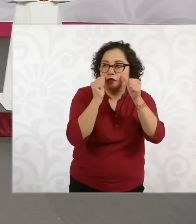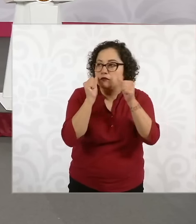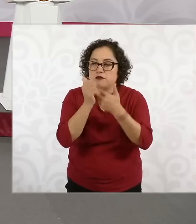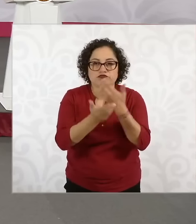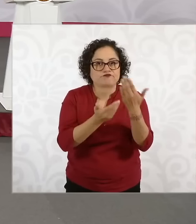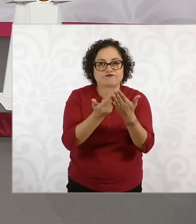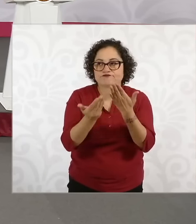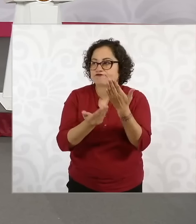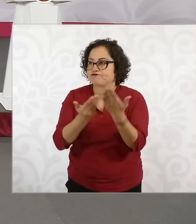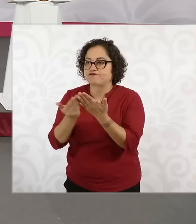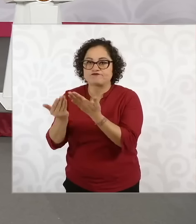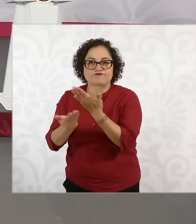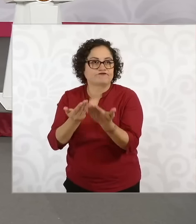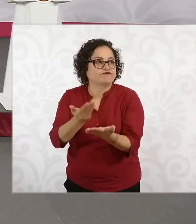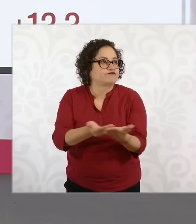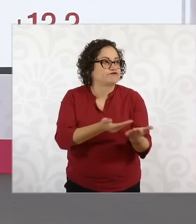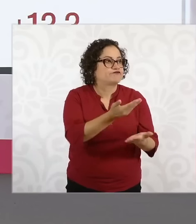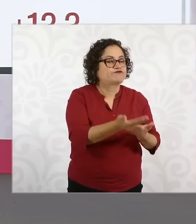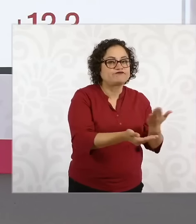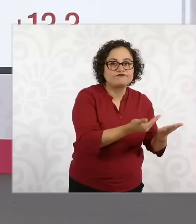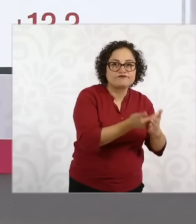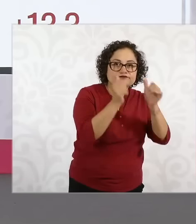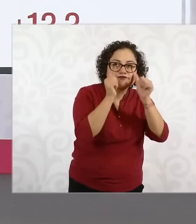prácticamente a todo aquel que le necesitó.